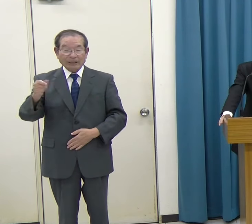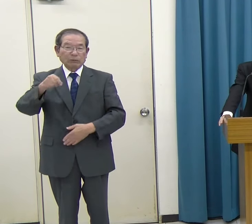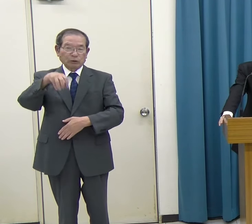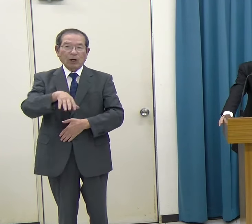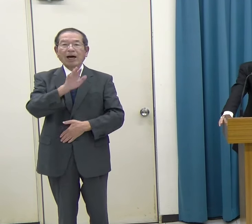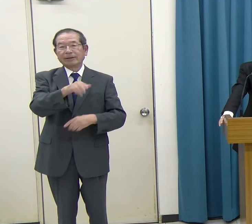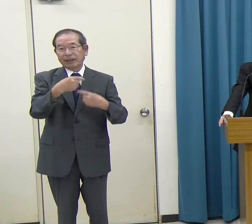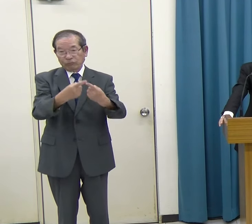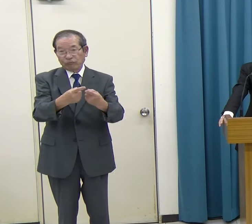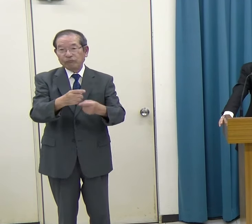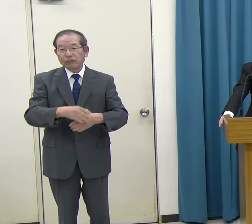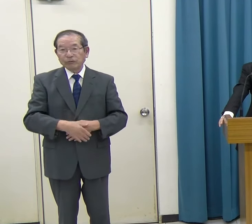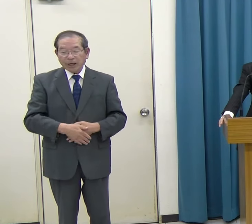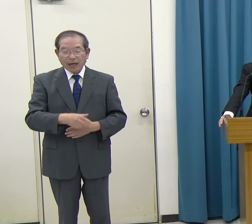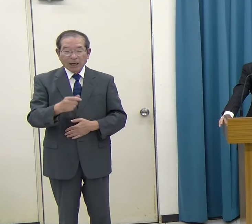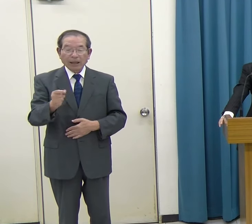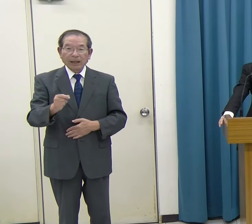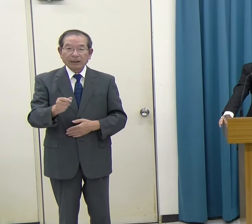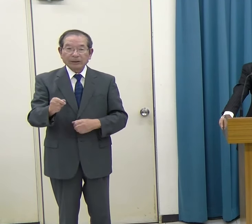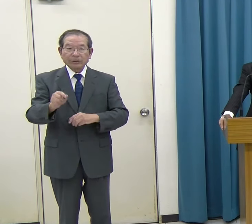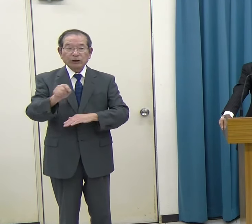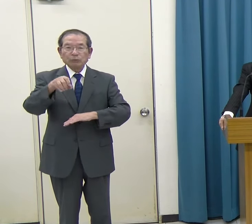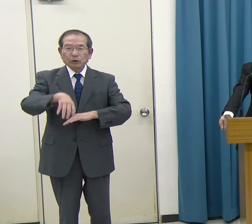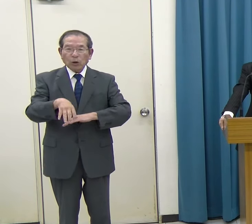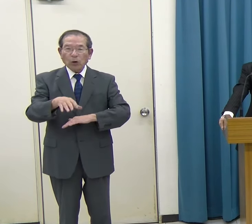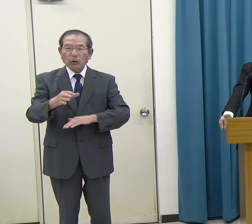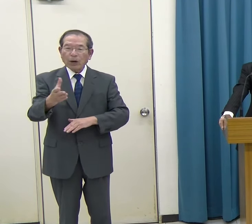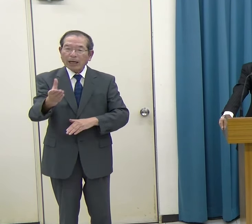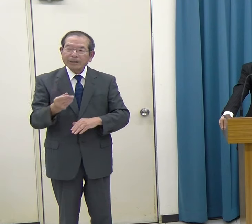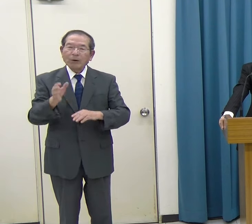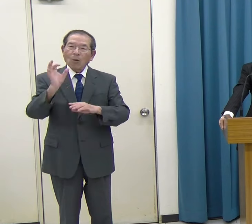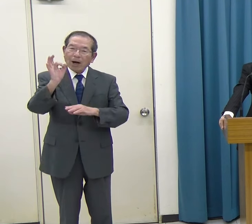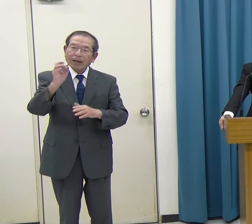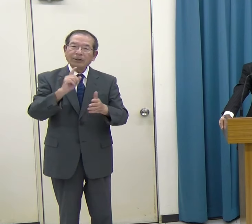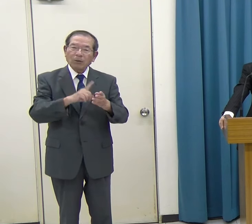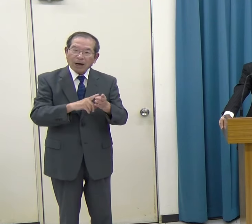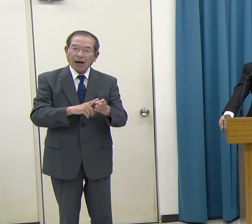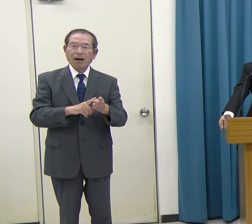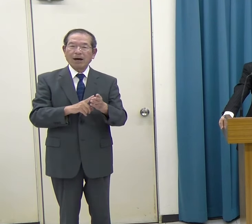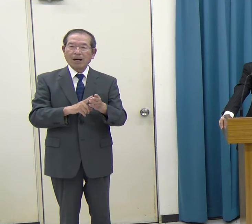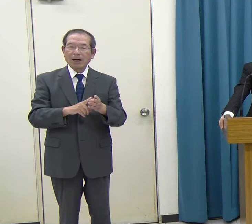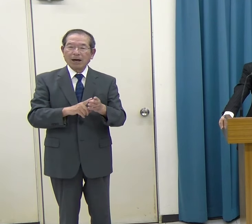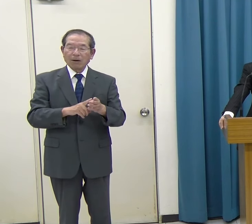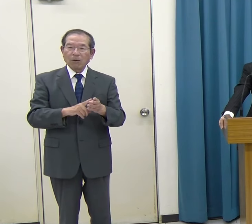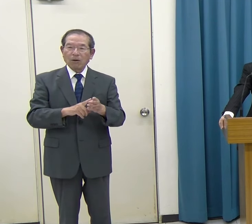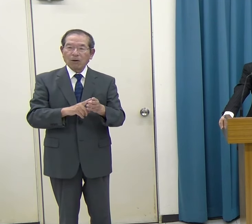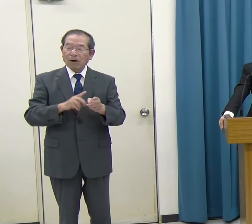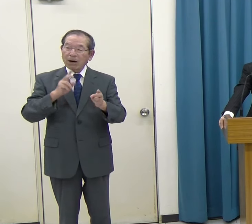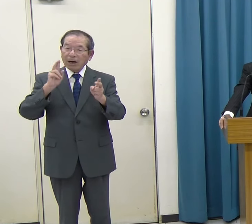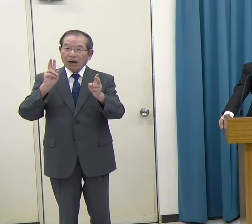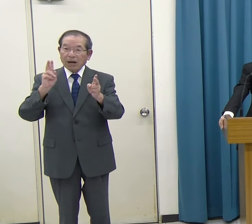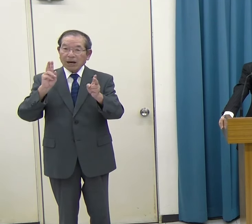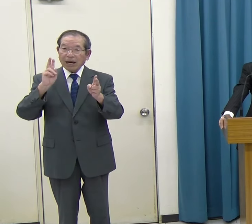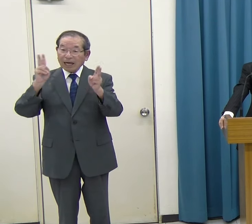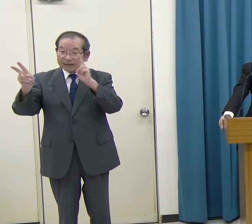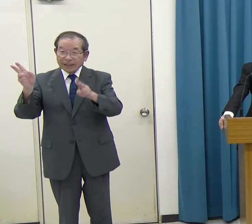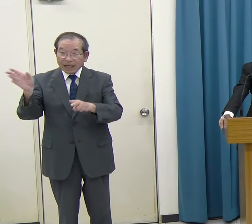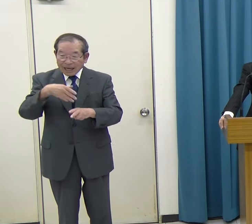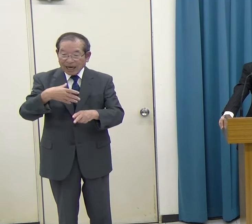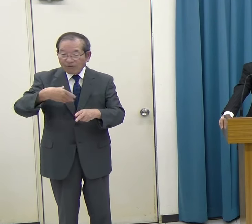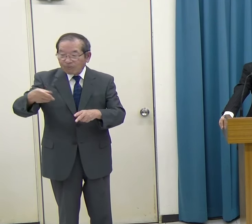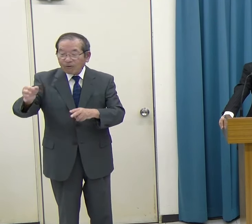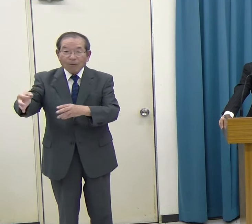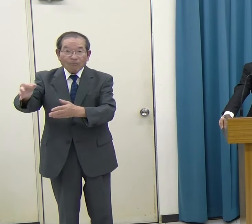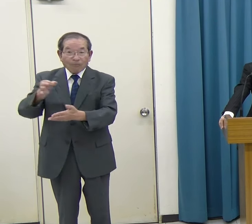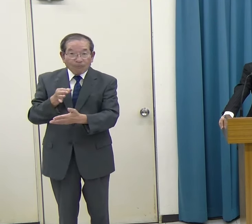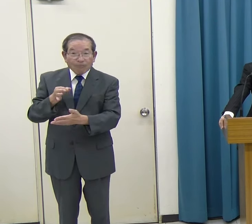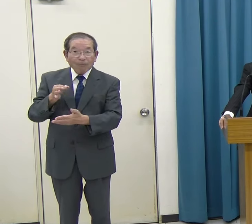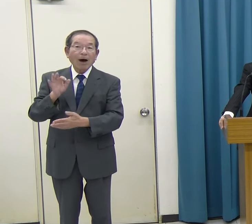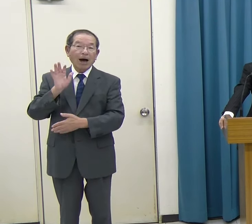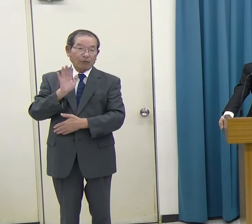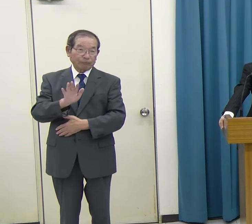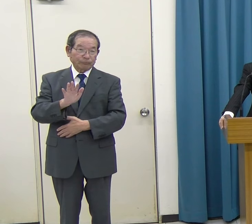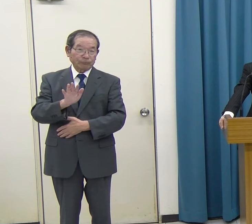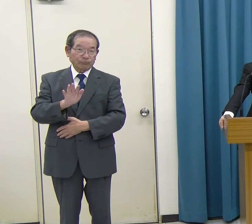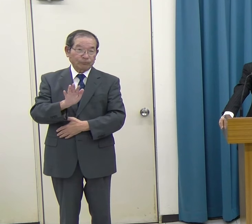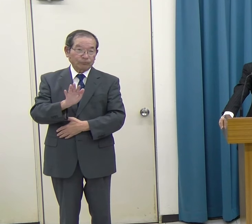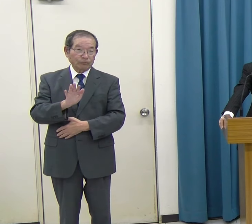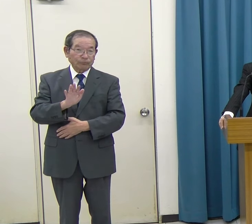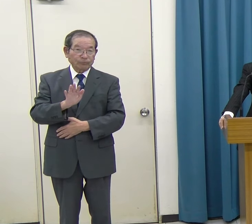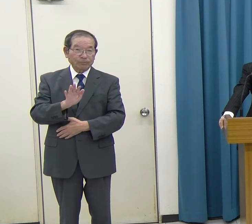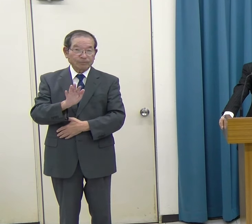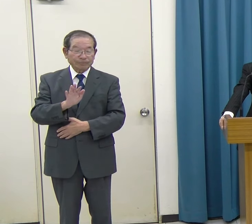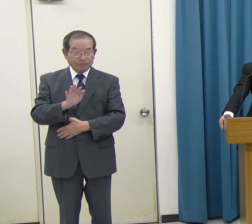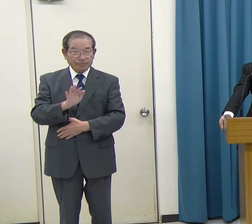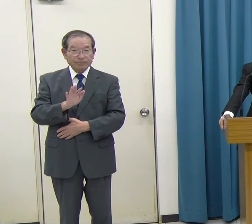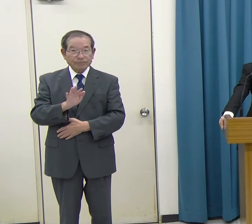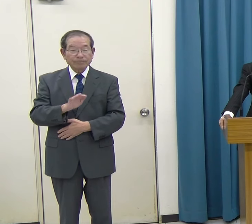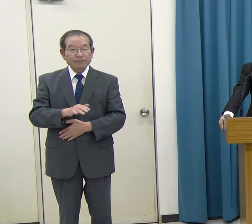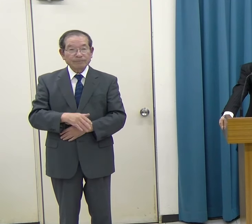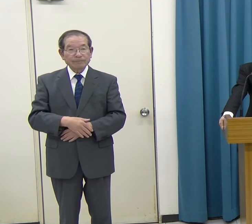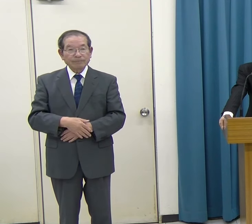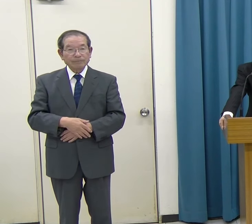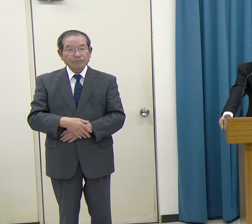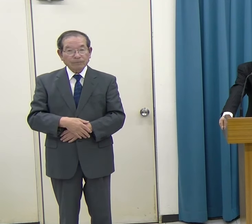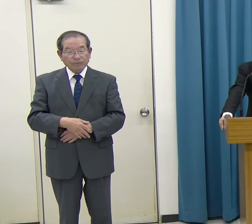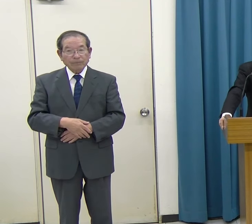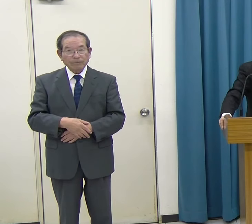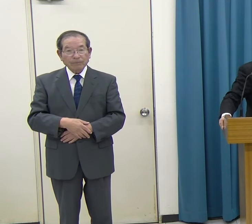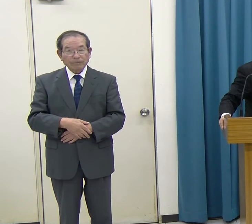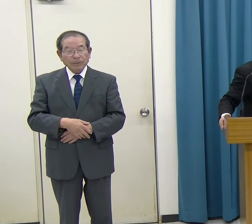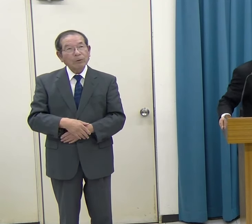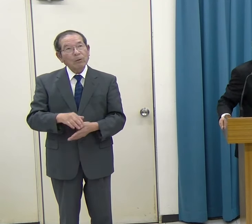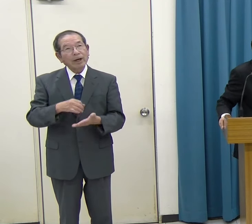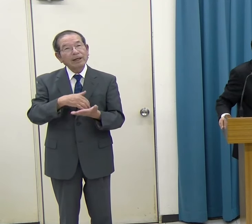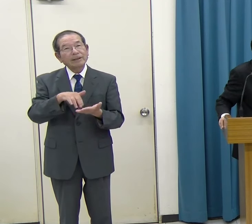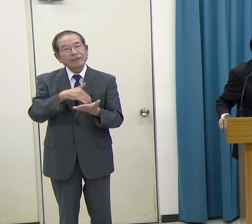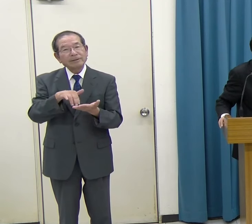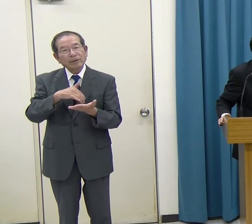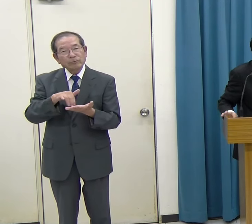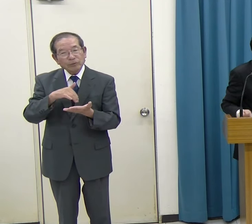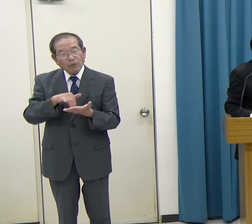事務所をそのビルの中に入れる賃料の支払い、かつ収入としては事業者の方から借地料収入、こういったものを計算すると、